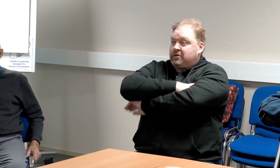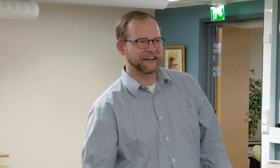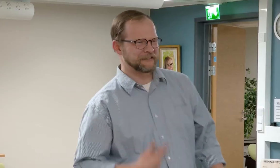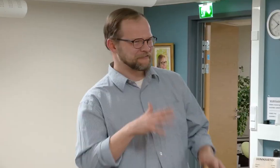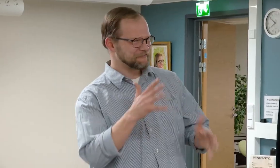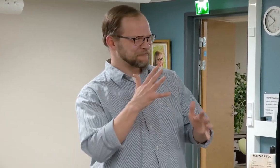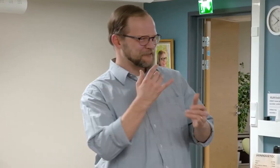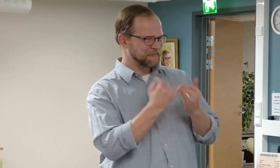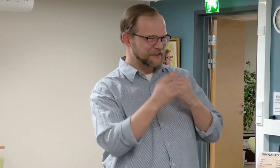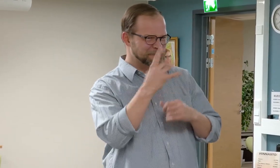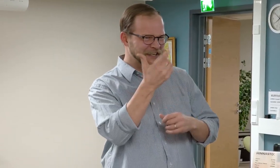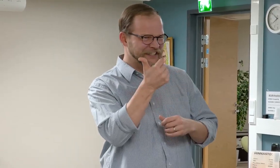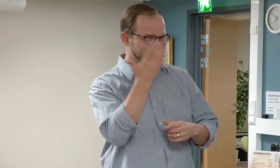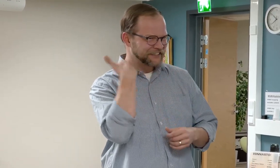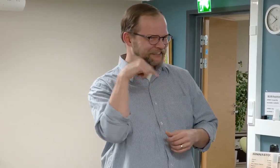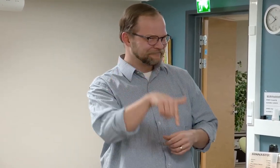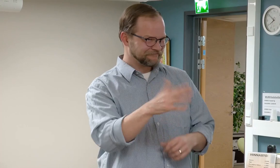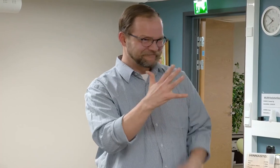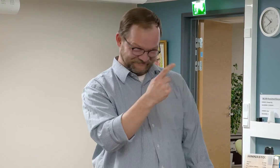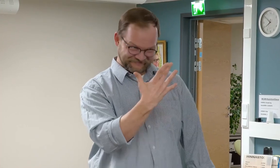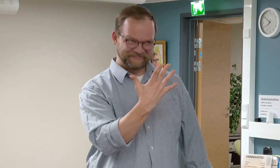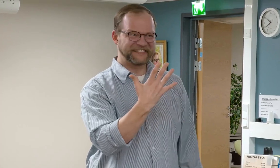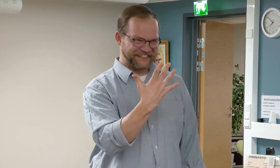Siitä taitaa olla jo 15 vuotta, kun viimeksi olin täällä.